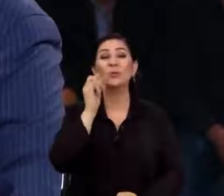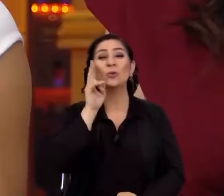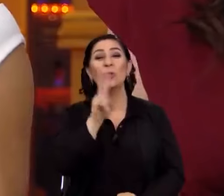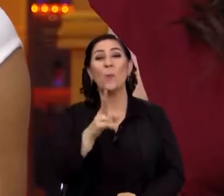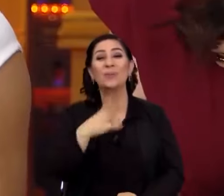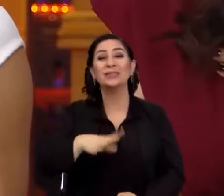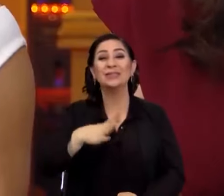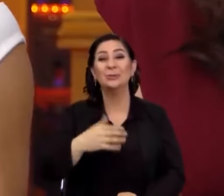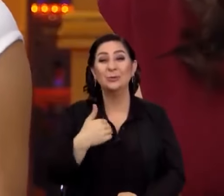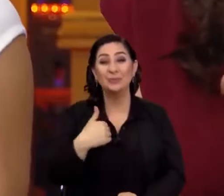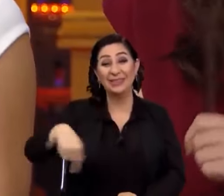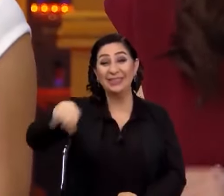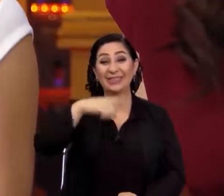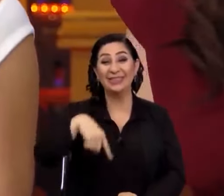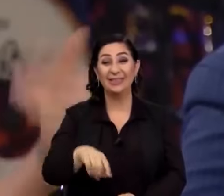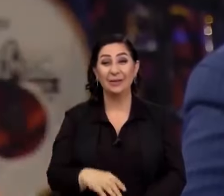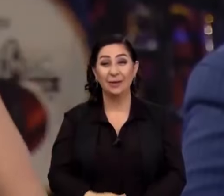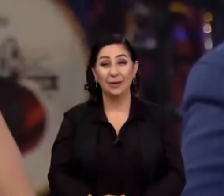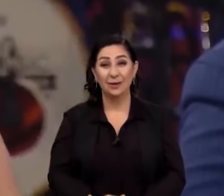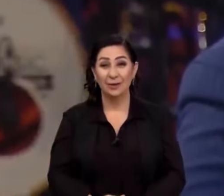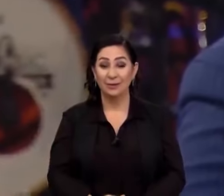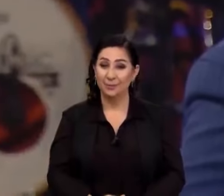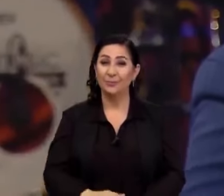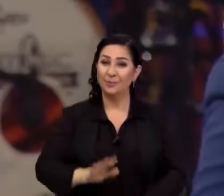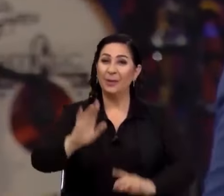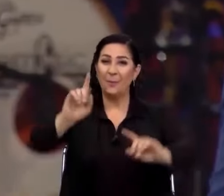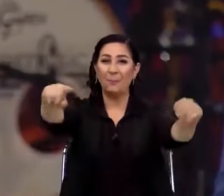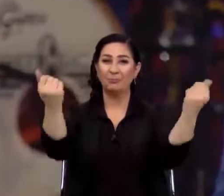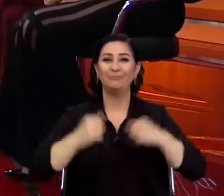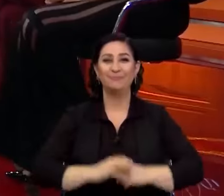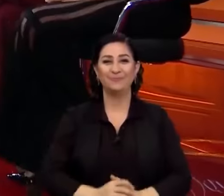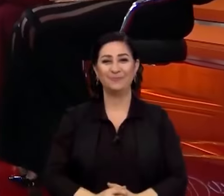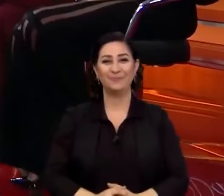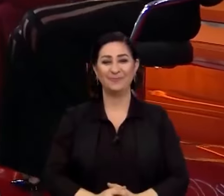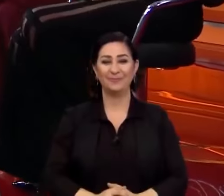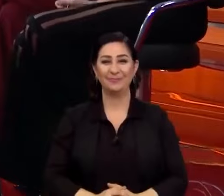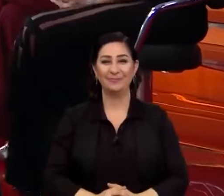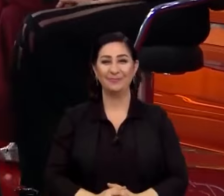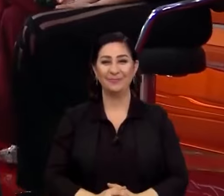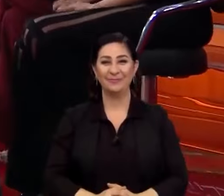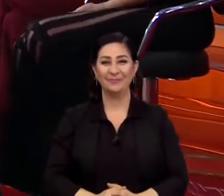istiyoruz biz ki siz hiç Tamam peki